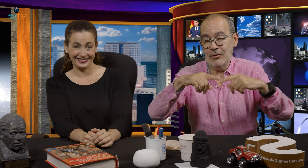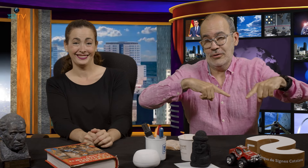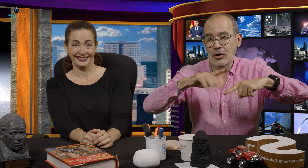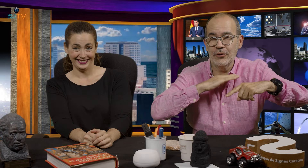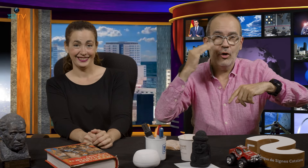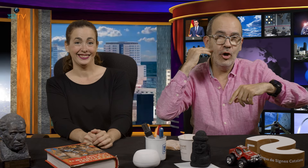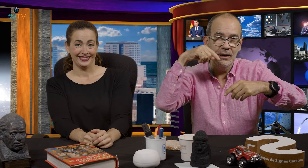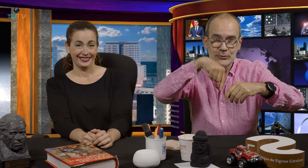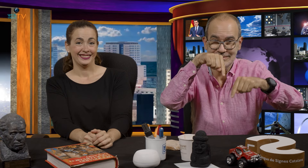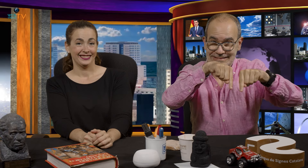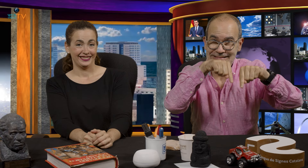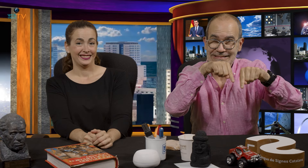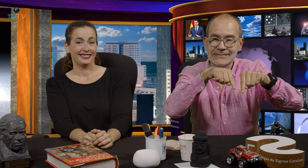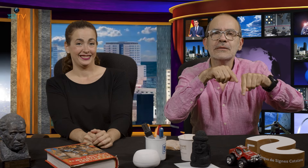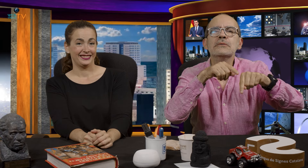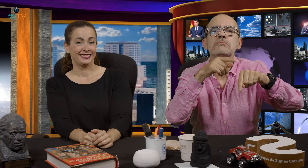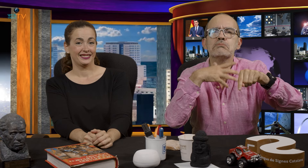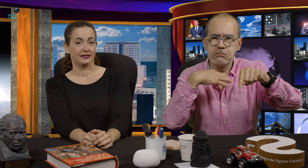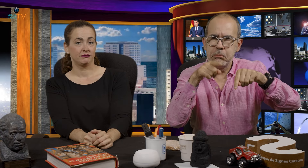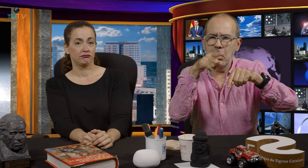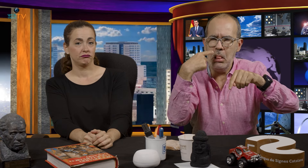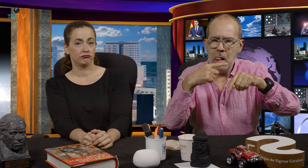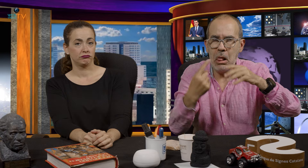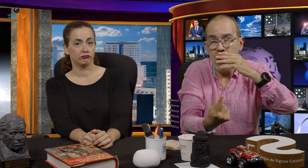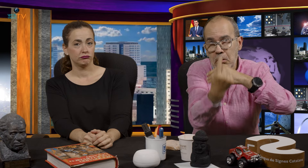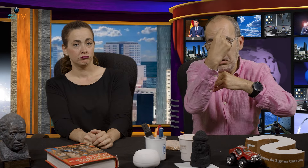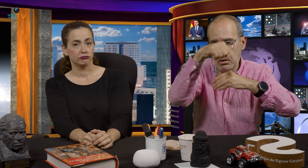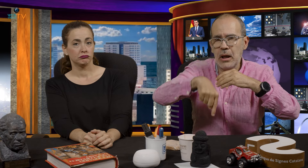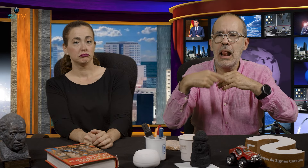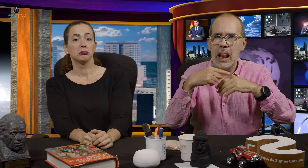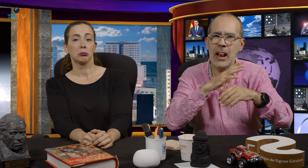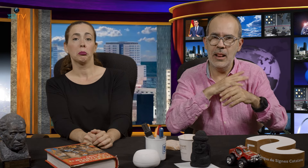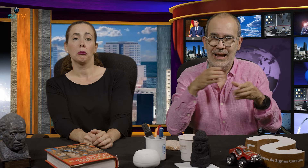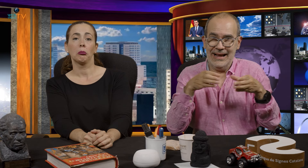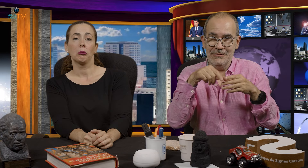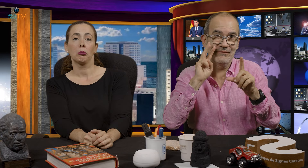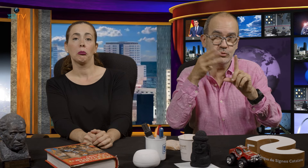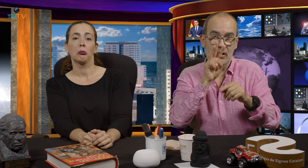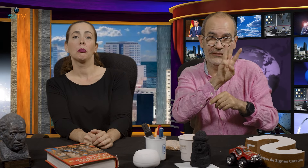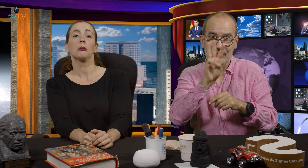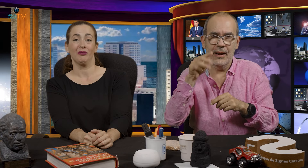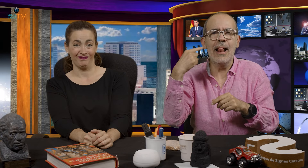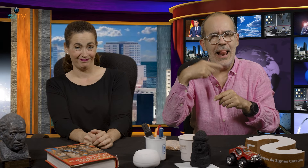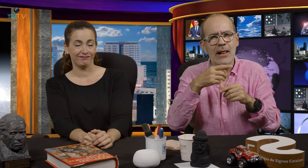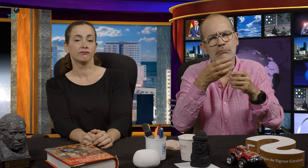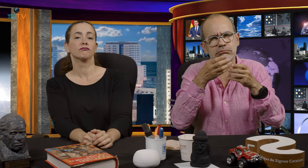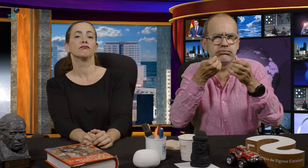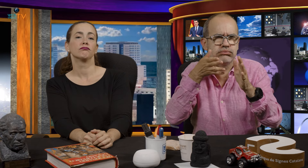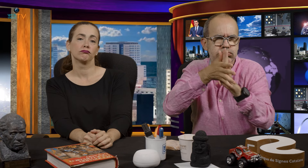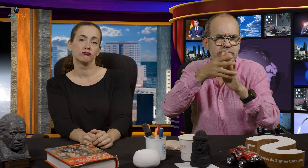organizado por Corea, podéis dirigiros a esta misma sección del portal Webvisual